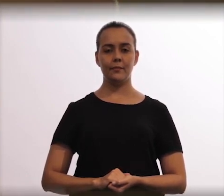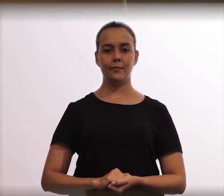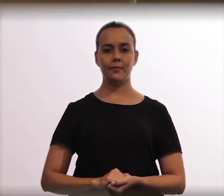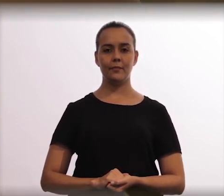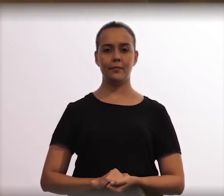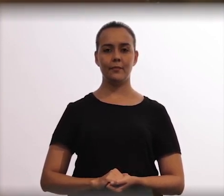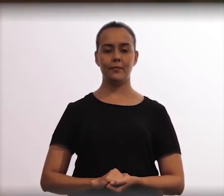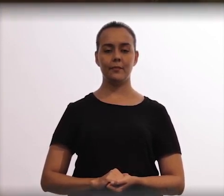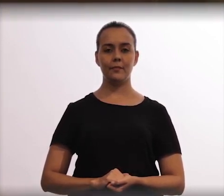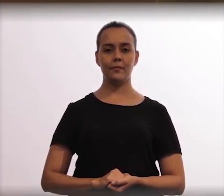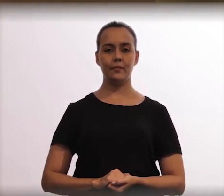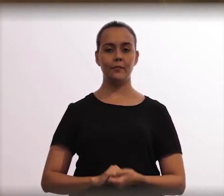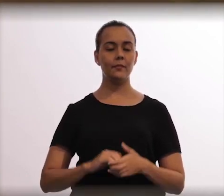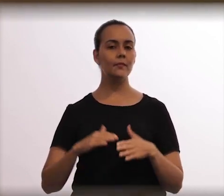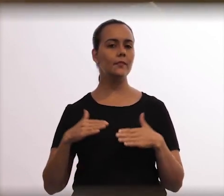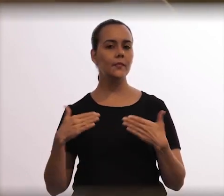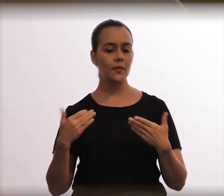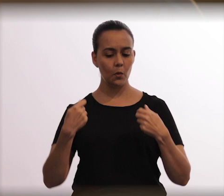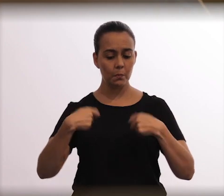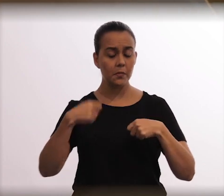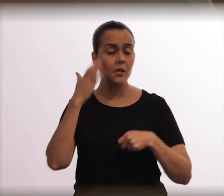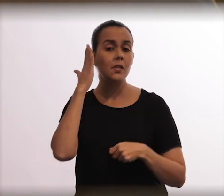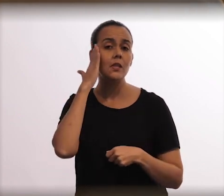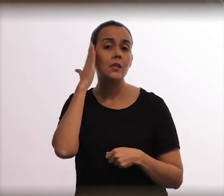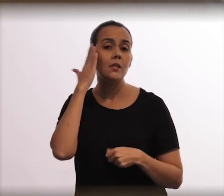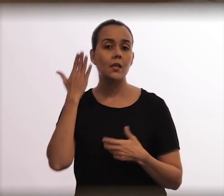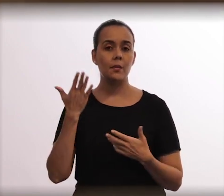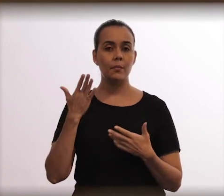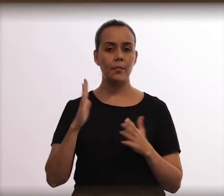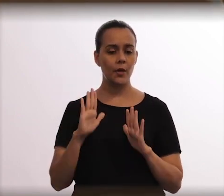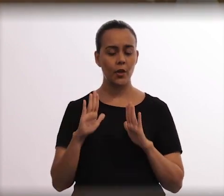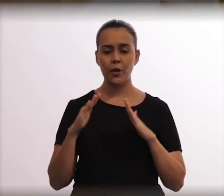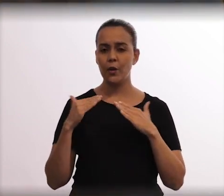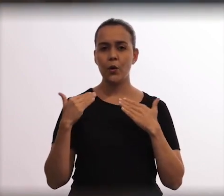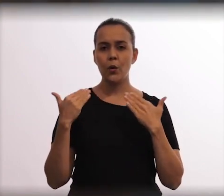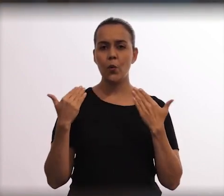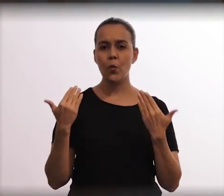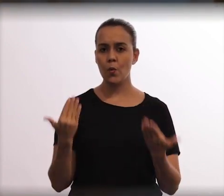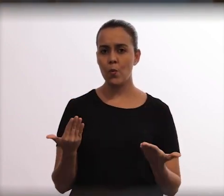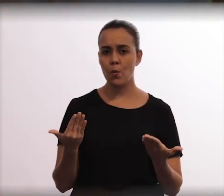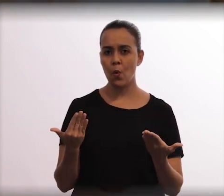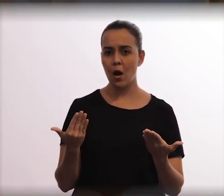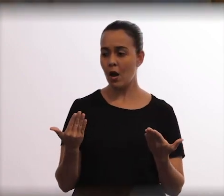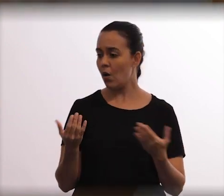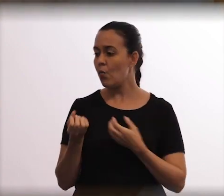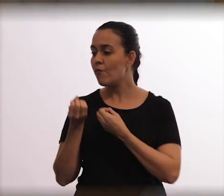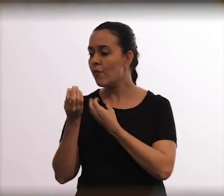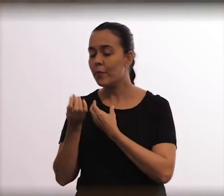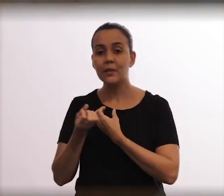Então, nós temos que saber separar quando que essa lógica se torna perversa e quando ela se torna uma possibilidade de convivência.